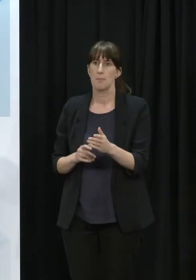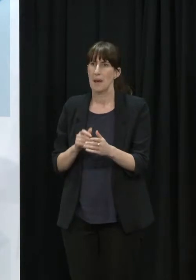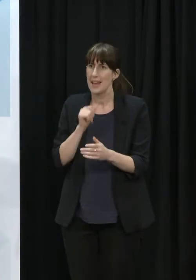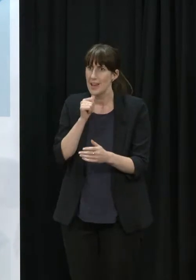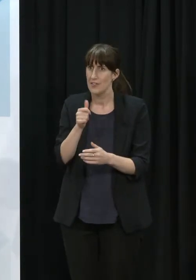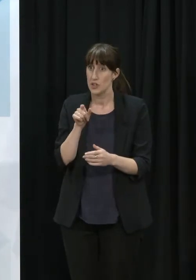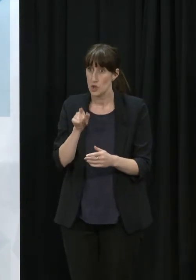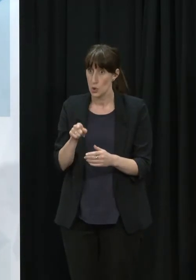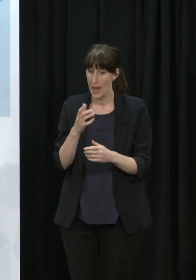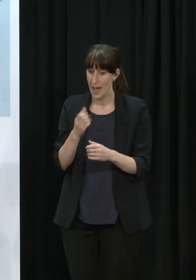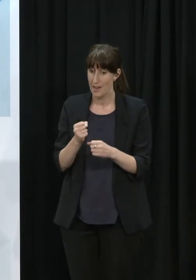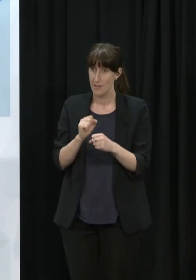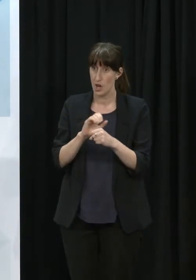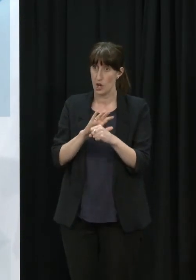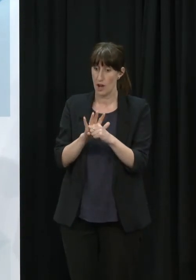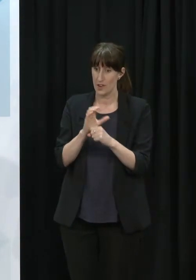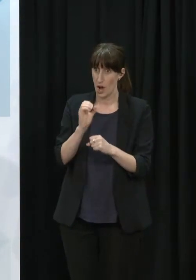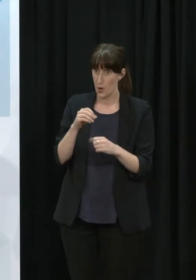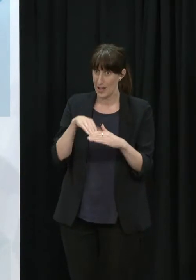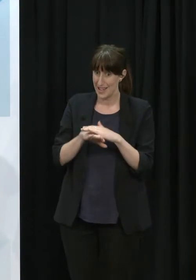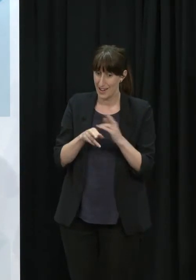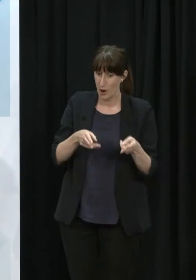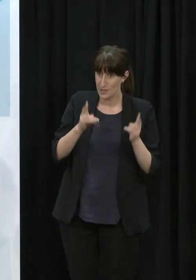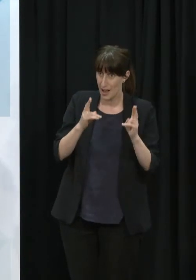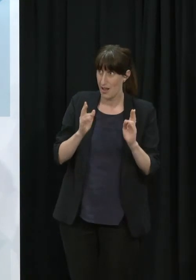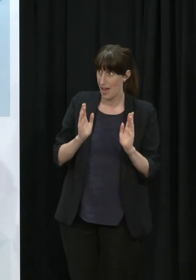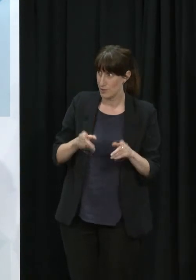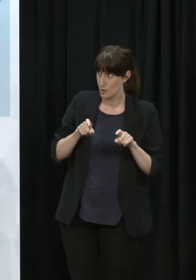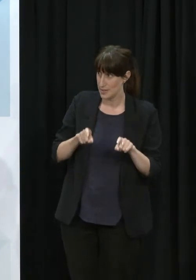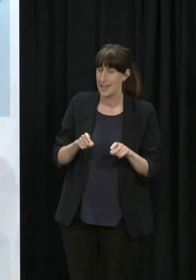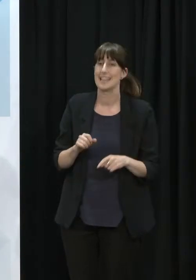nga ra e rua e whai ake nei me te hunga ka tae mai i muri i